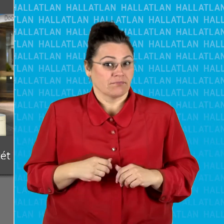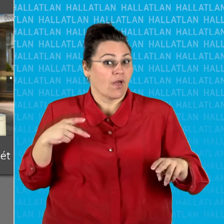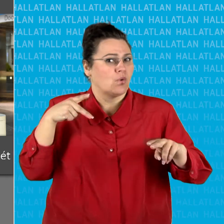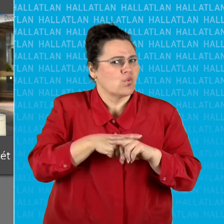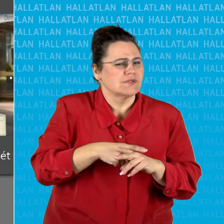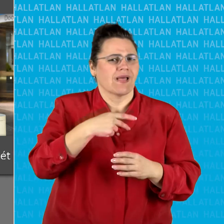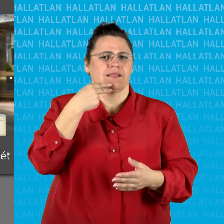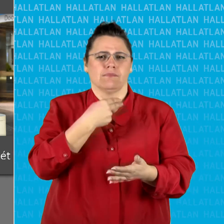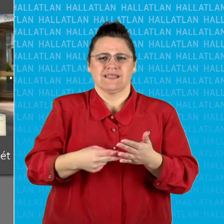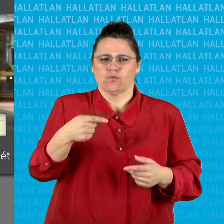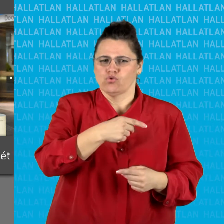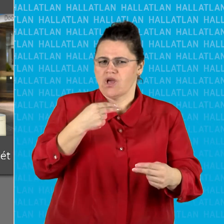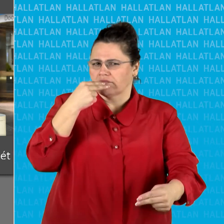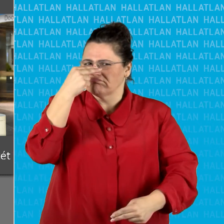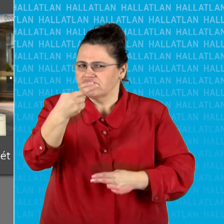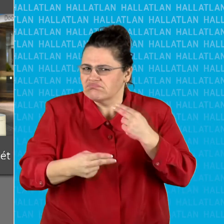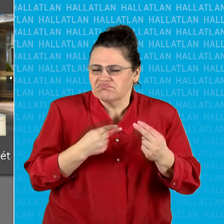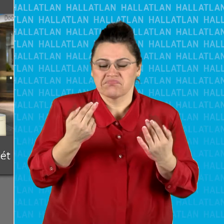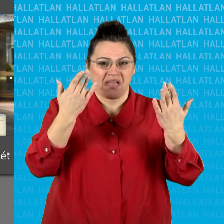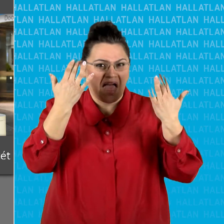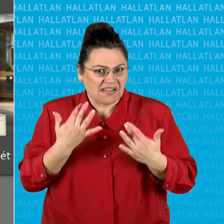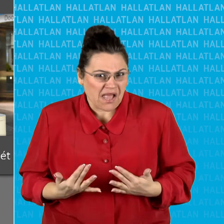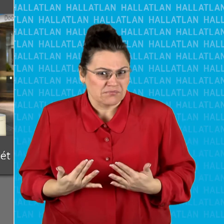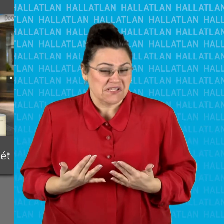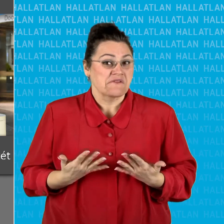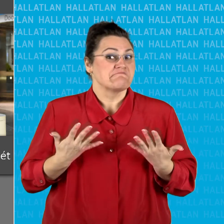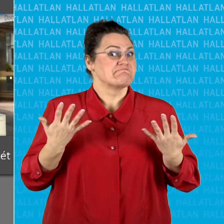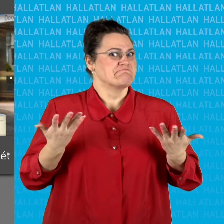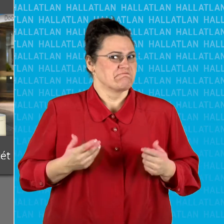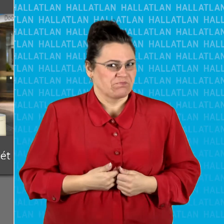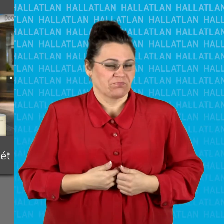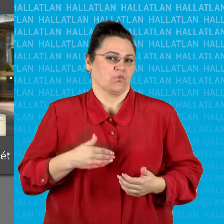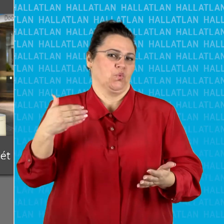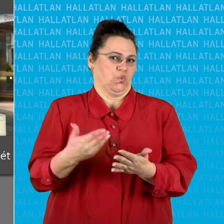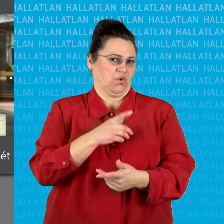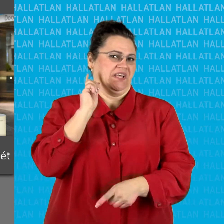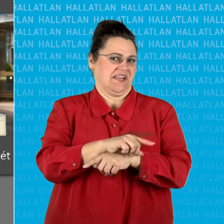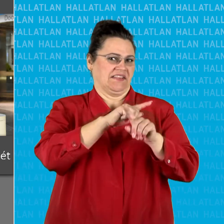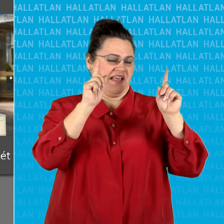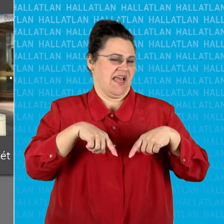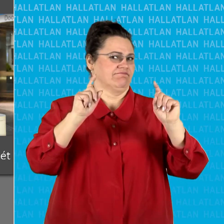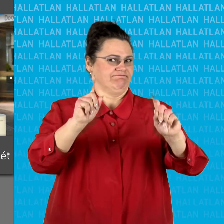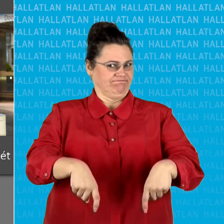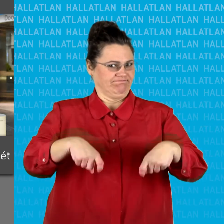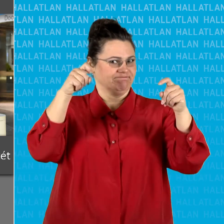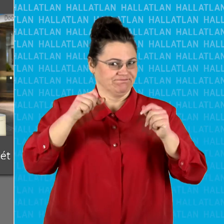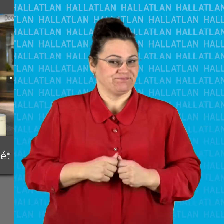A bíróság közben megvizsgálta a rendeletet, és azt felfüggesztette.